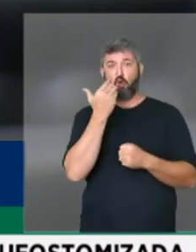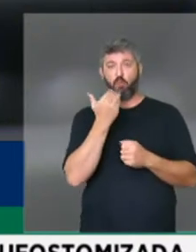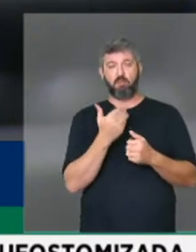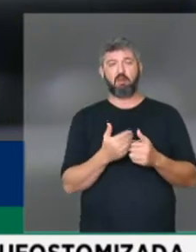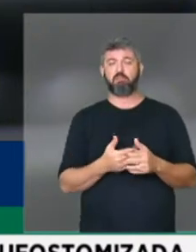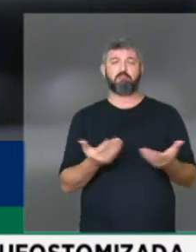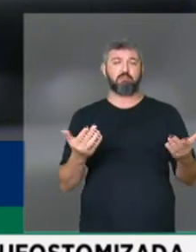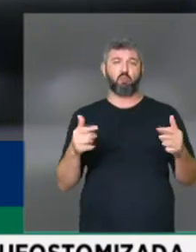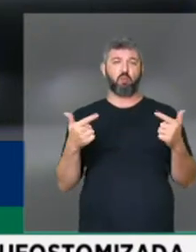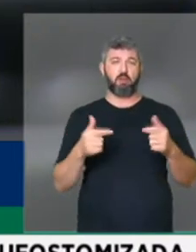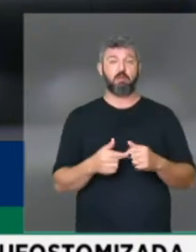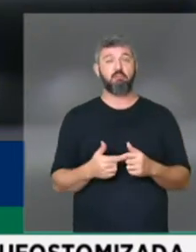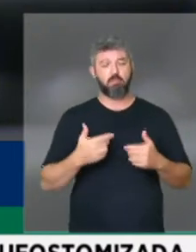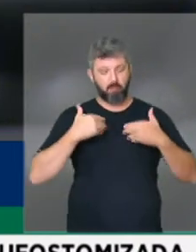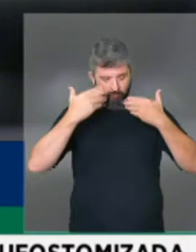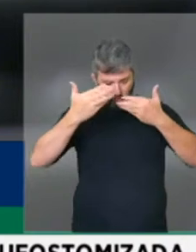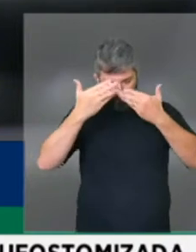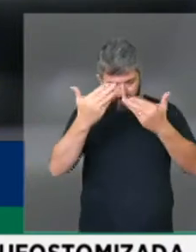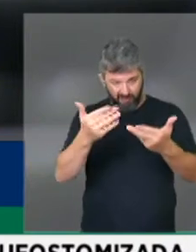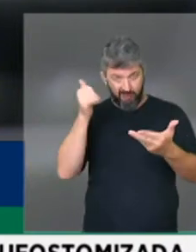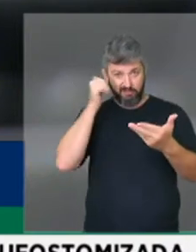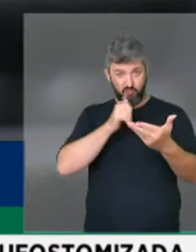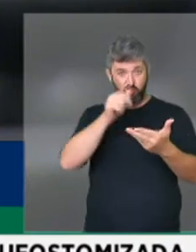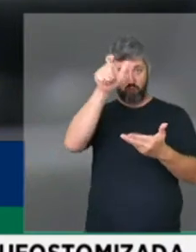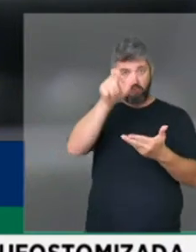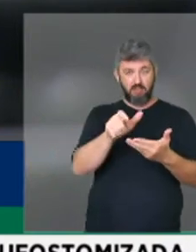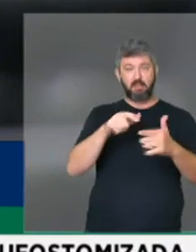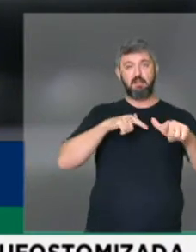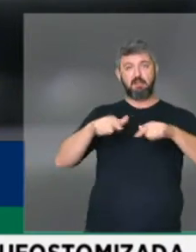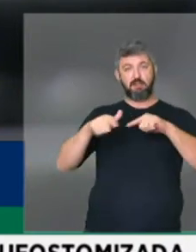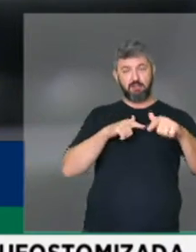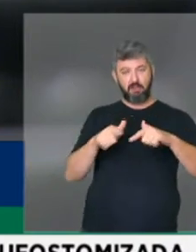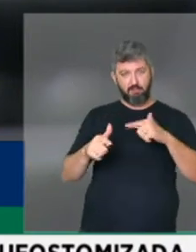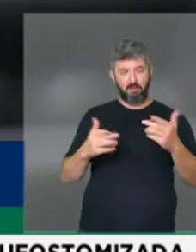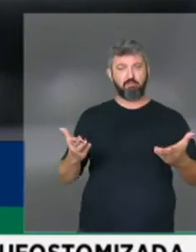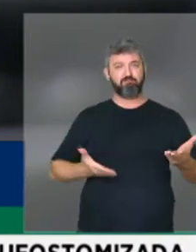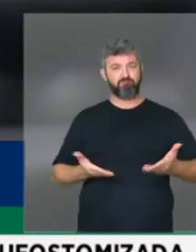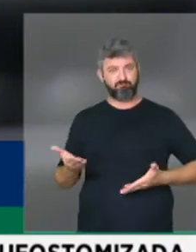AQUI, NÓS DO PCDOB, DA NOSSA BANCADA, NA PARCERIA, PELA LUTA, PELA GRANDE LUTA HOJE DE